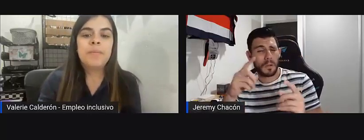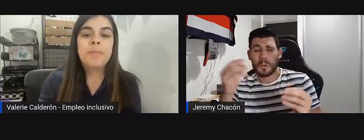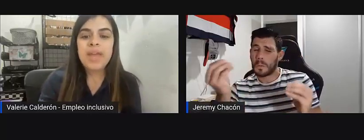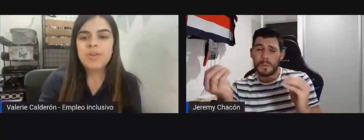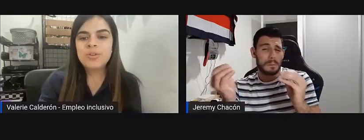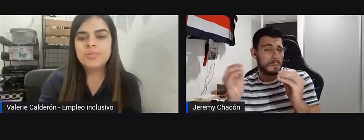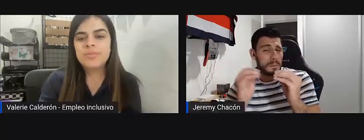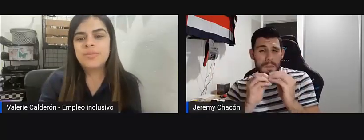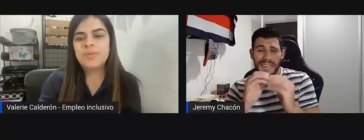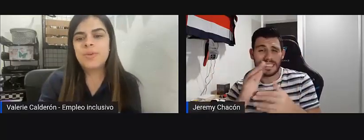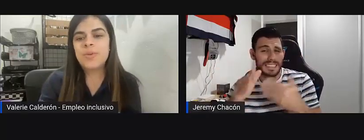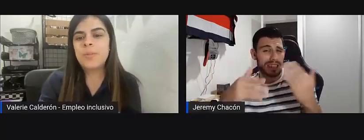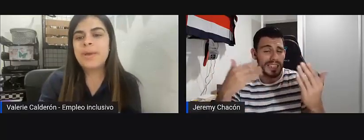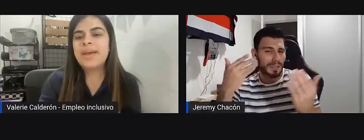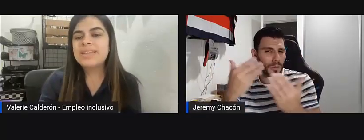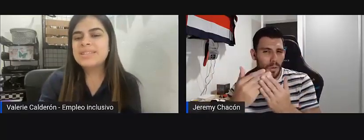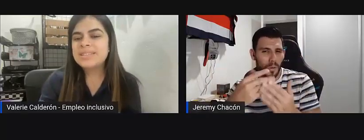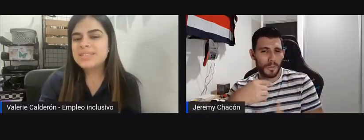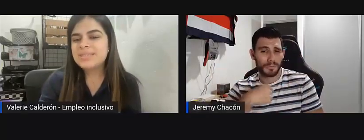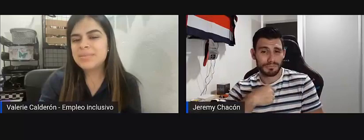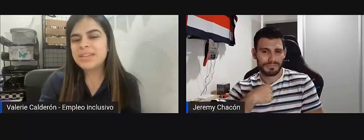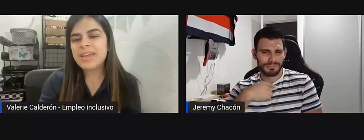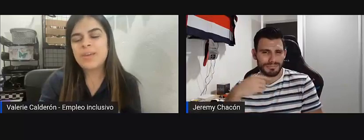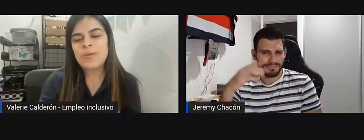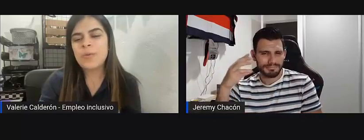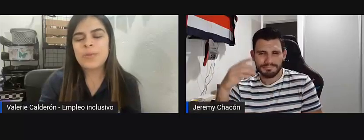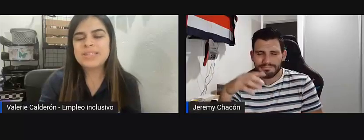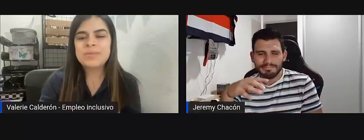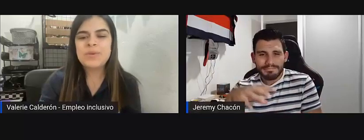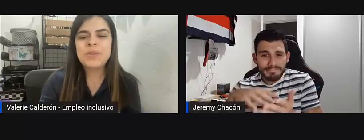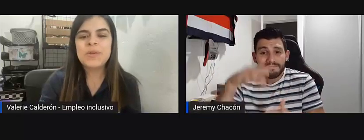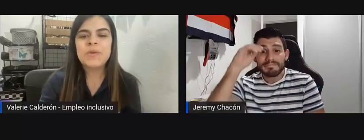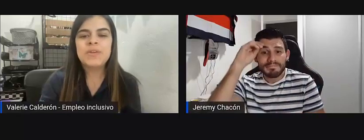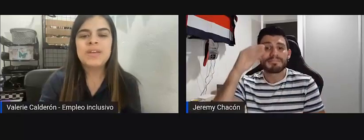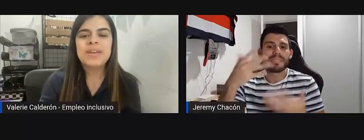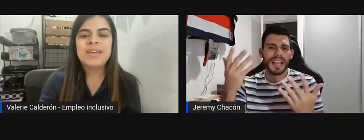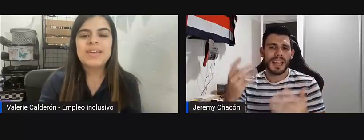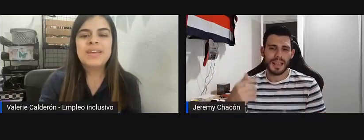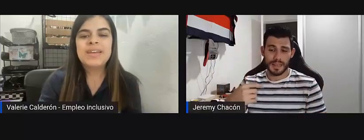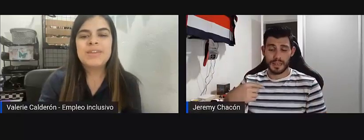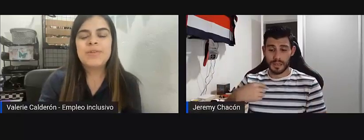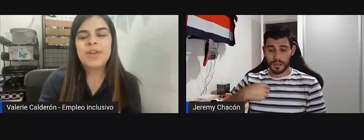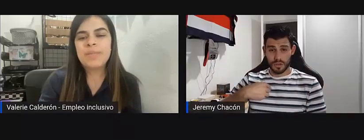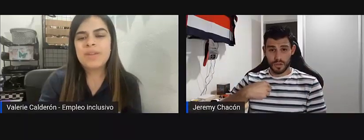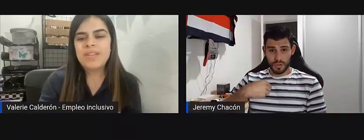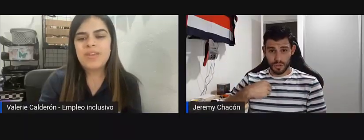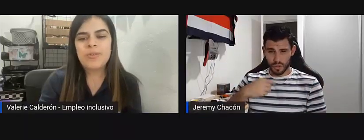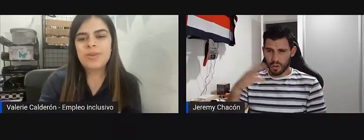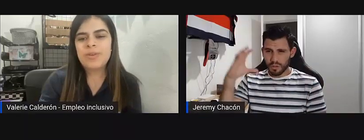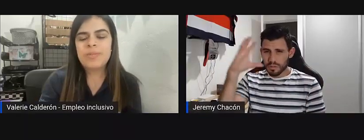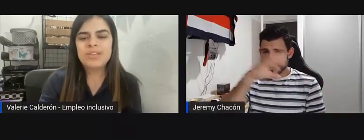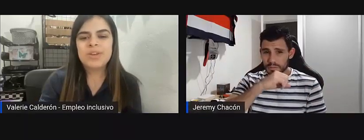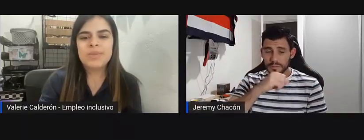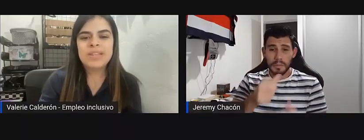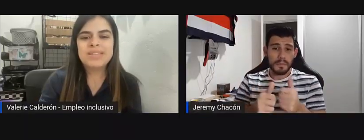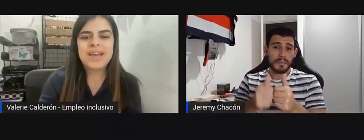pero lo más verdad o lo máximo de todo qué fue lo que aprendí O cuál fue el mayor aprendizaje